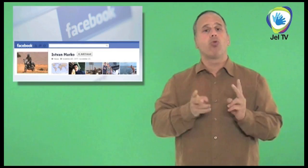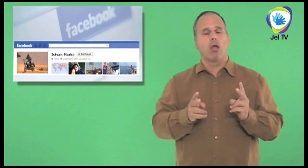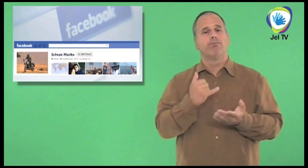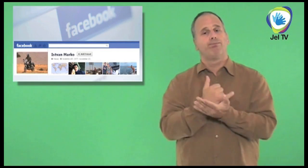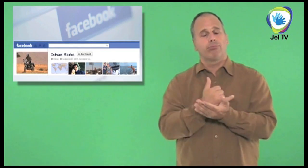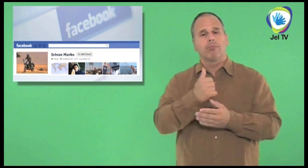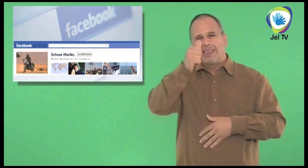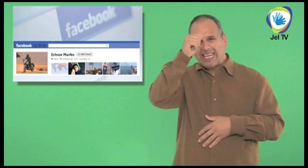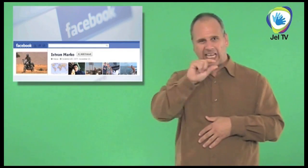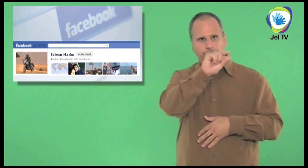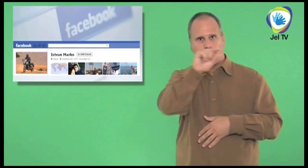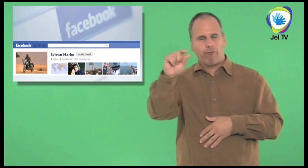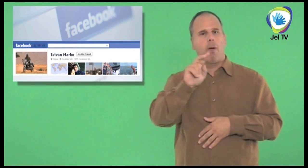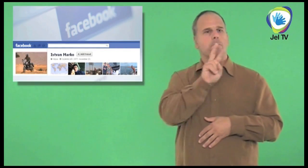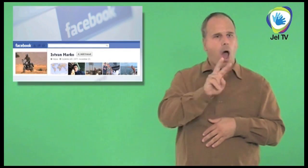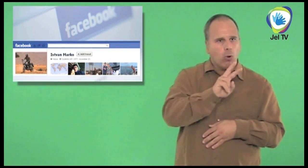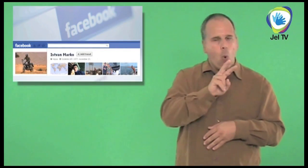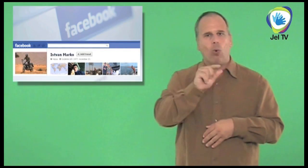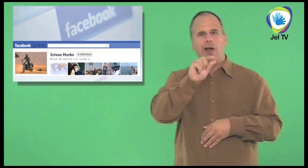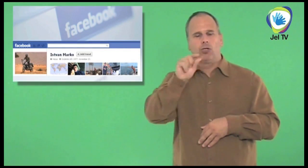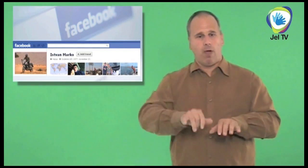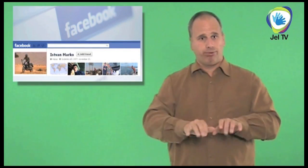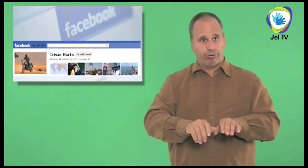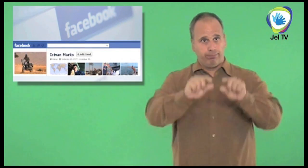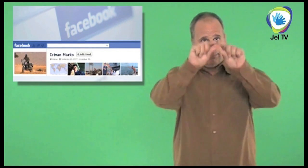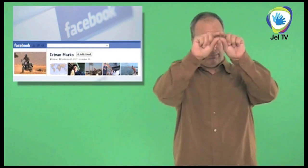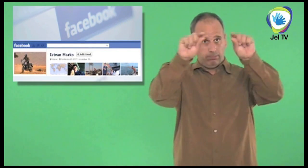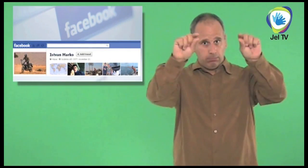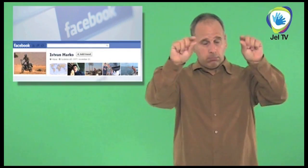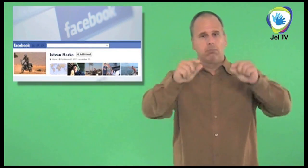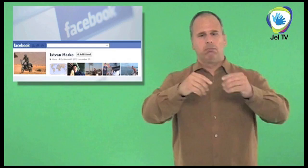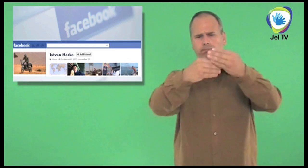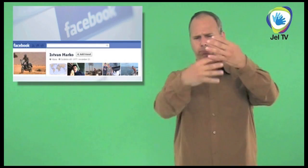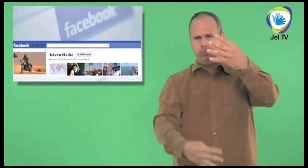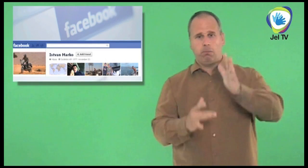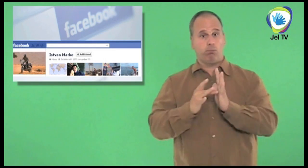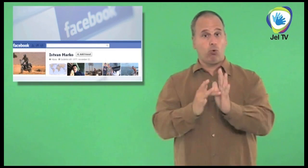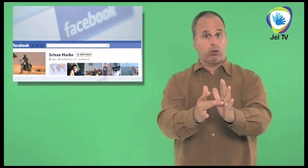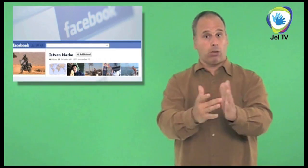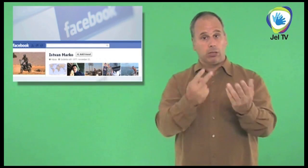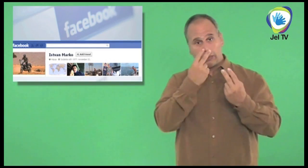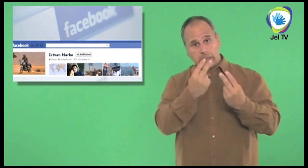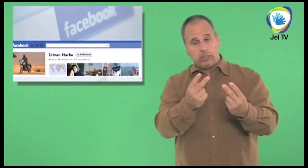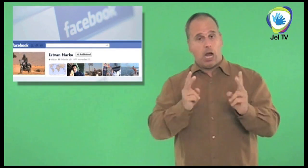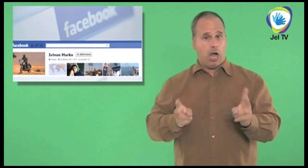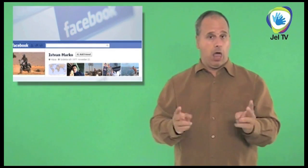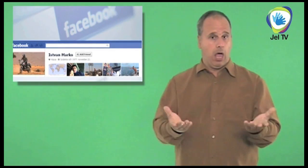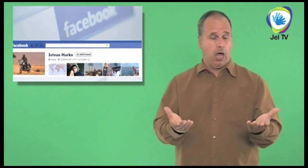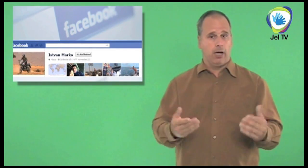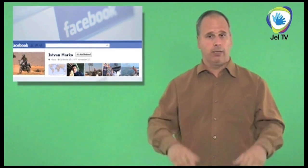Hogy található meg? A név Markó István, ezt be kell gépelni a keresõbe, kiad több nevet, ott meg lehet találni, illetve nézni.